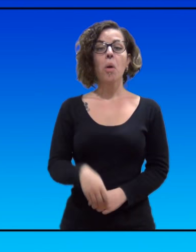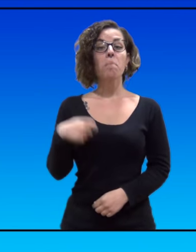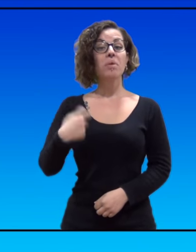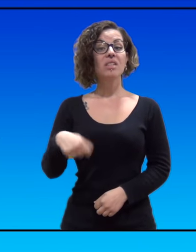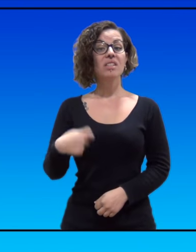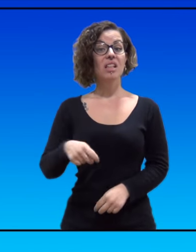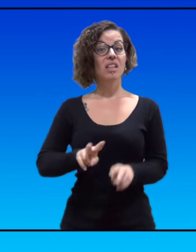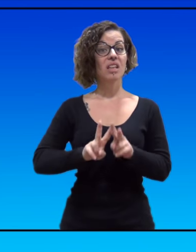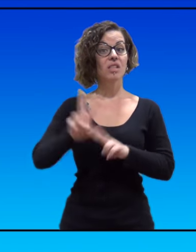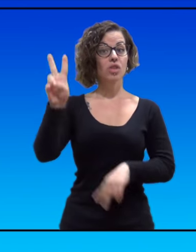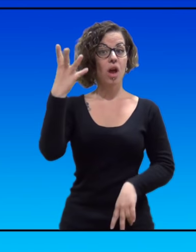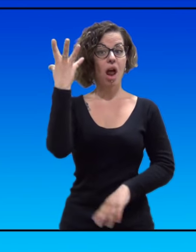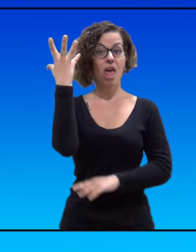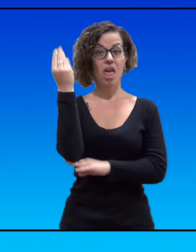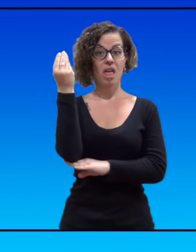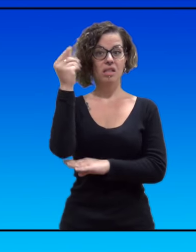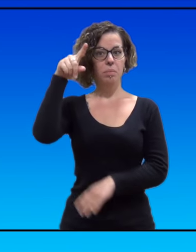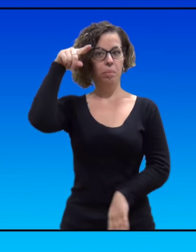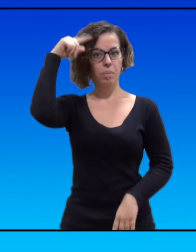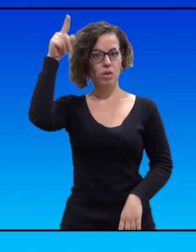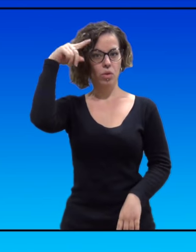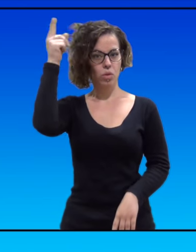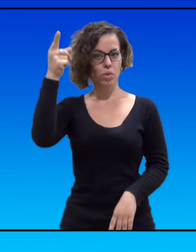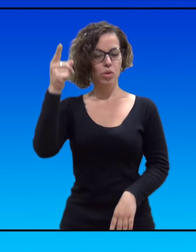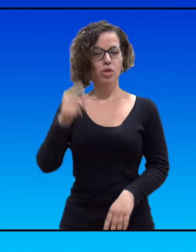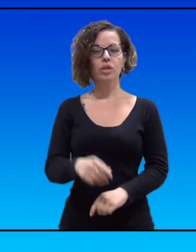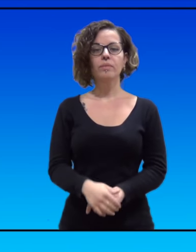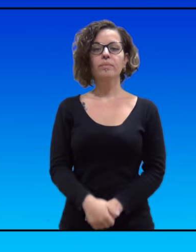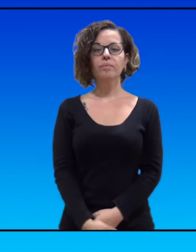il Presidente Nazionale ENS Giuseppe Petrucci,